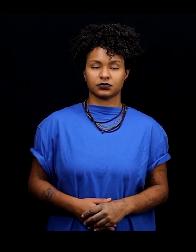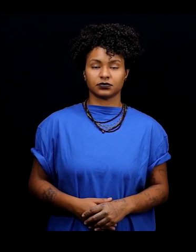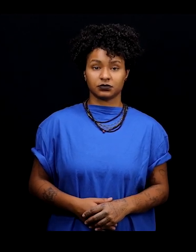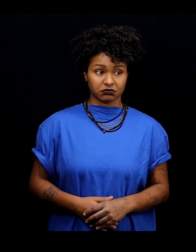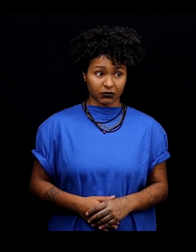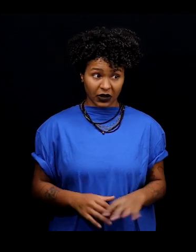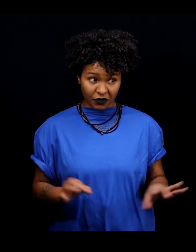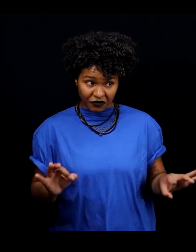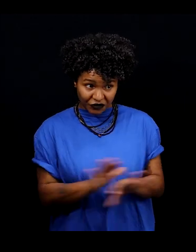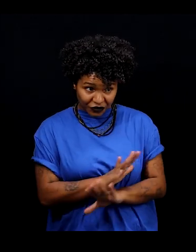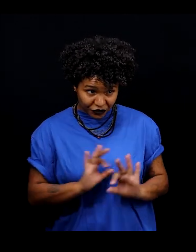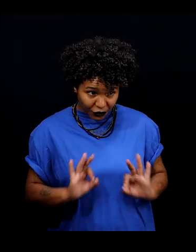Foi? -Foi.